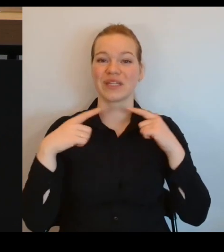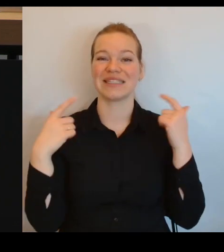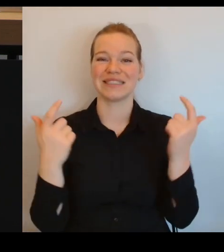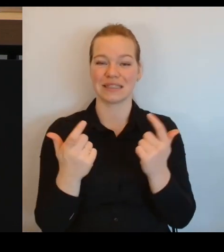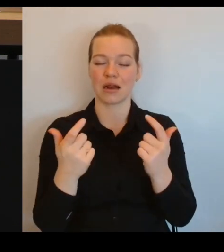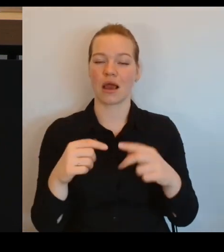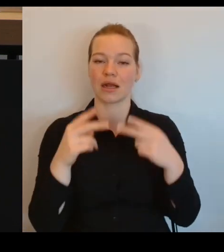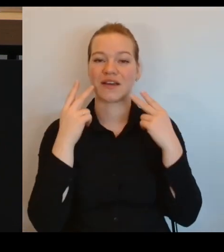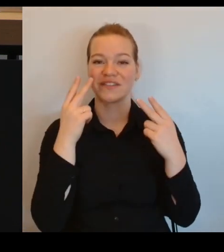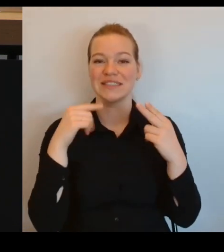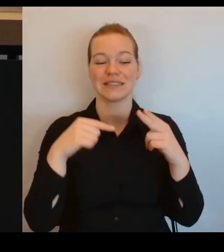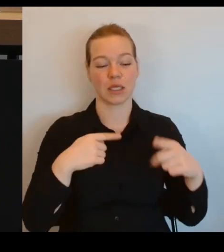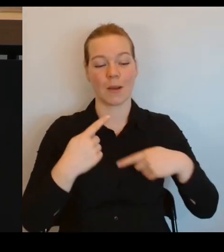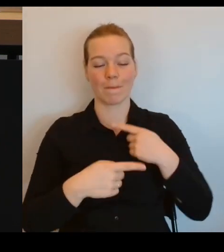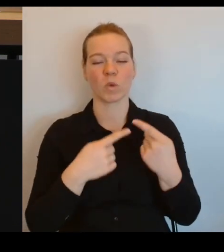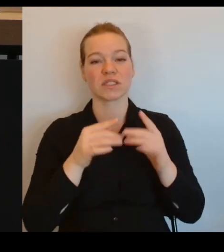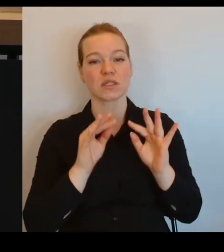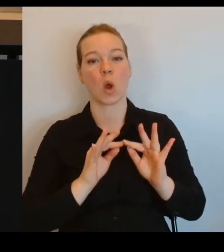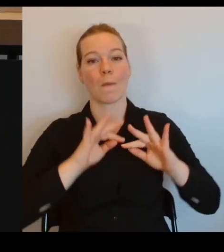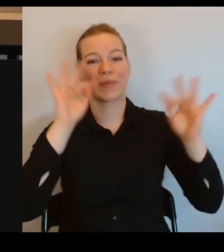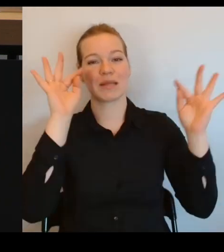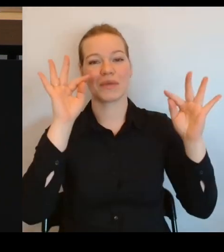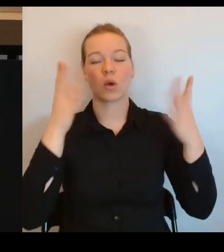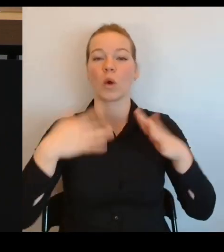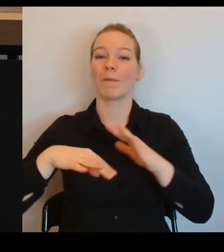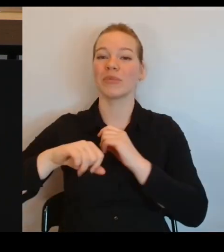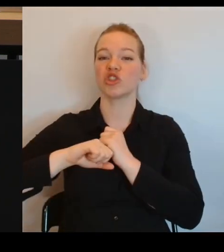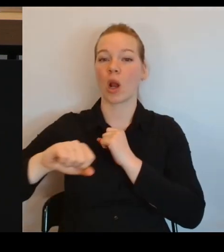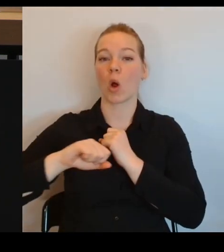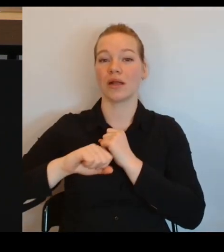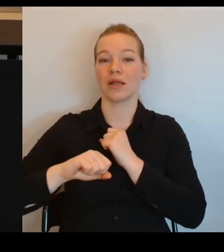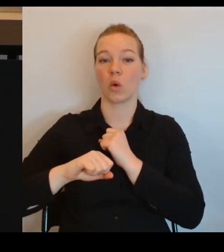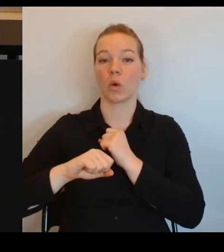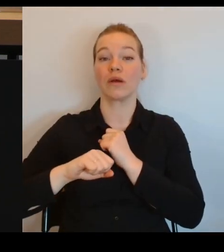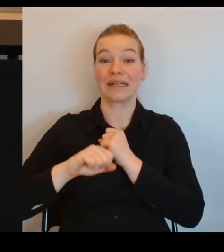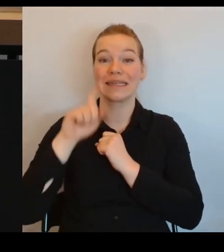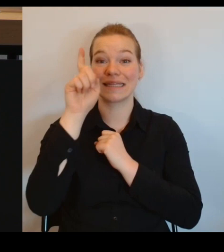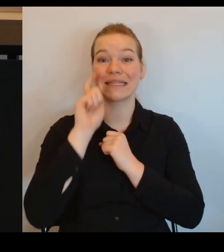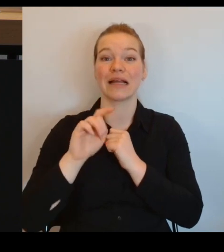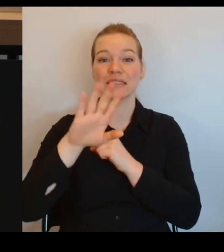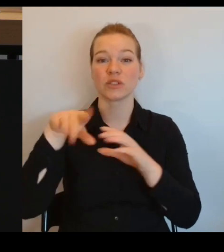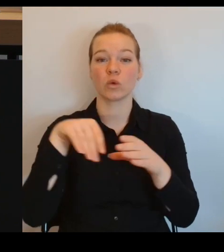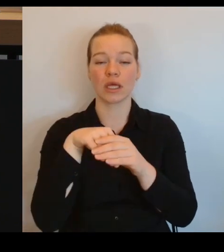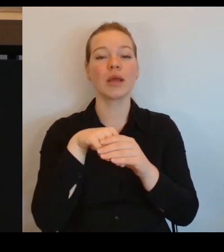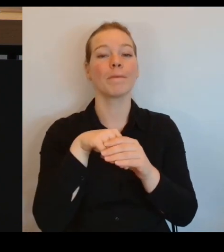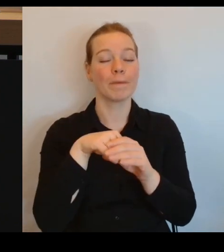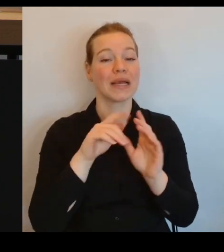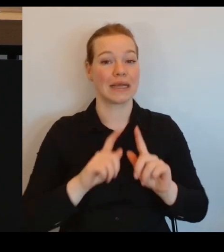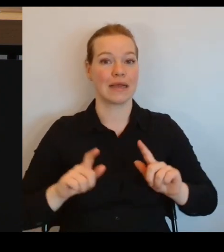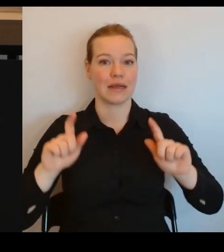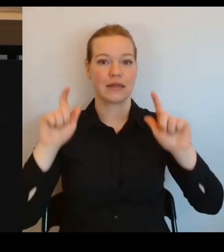die Fahnen geschrieben hat. Liebe Kolleginnen und Kollegen, Und auch das ist etwas, was natürlich Auswirkungen hat am Ende